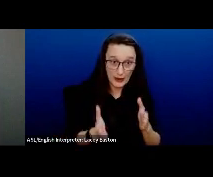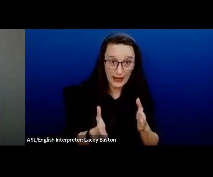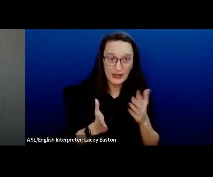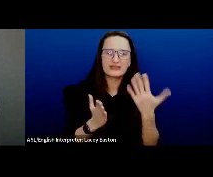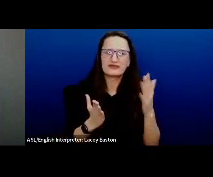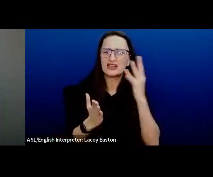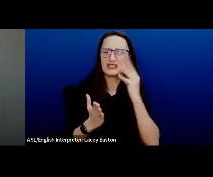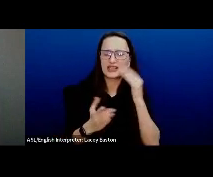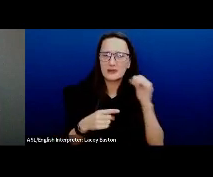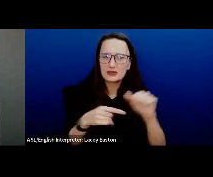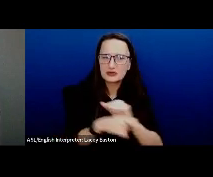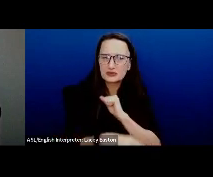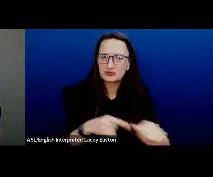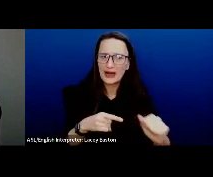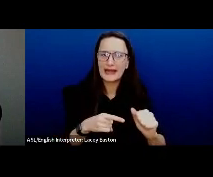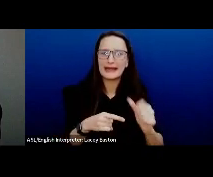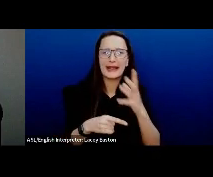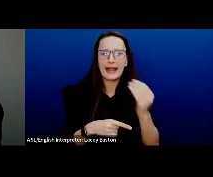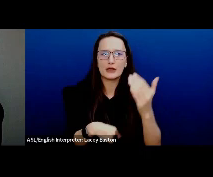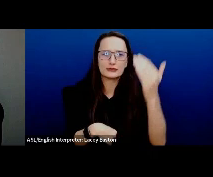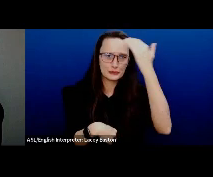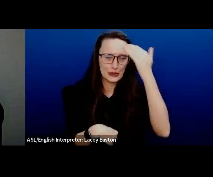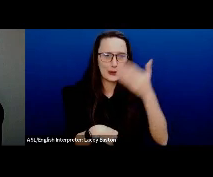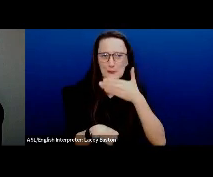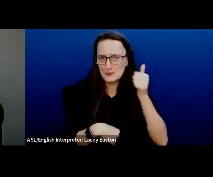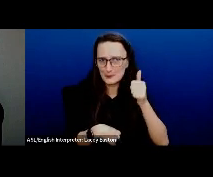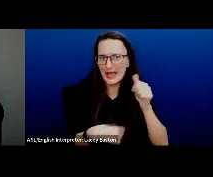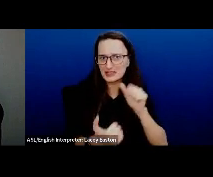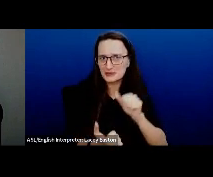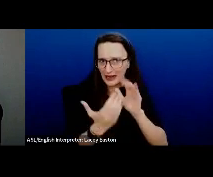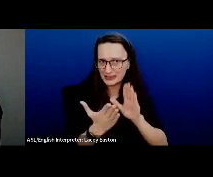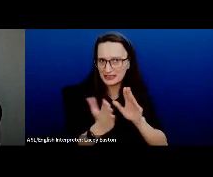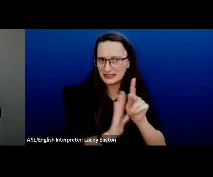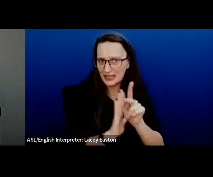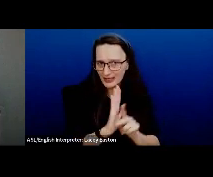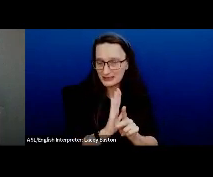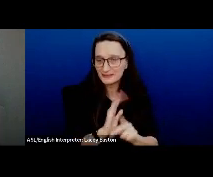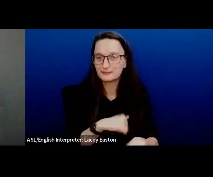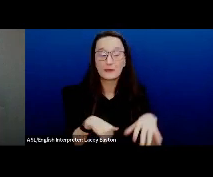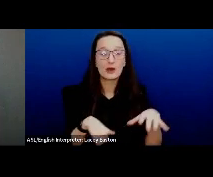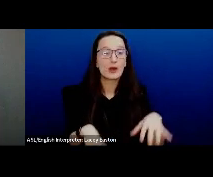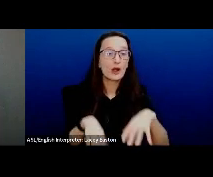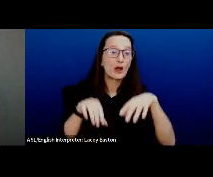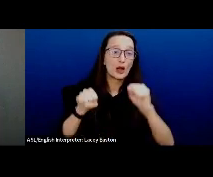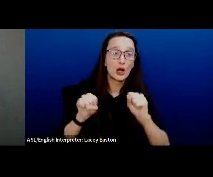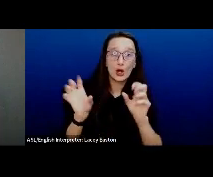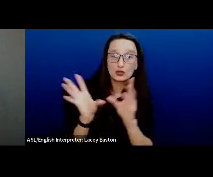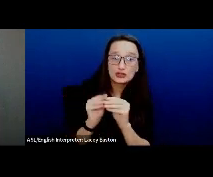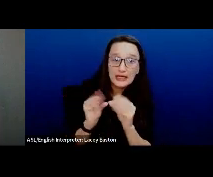las mejores prácticas, organizar sesiones o talleres para explicar el proceso de evaluación, incluidas las